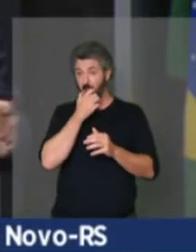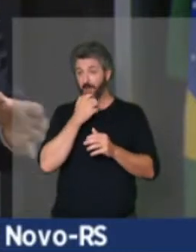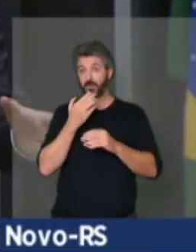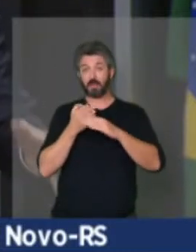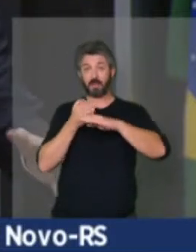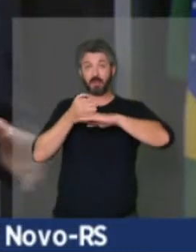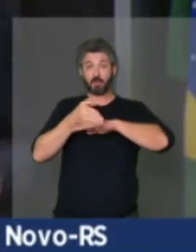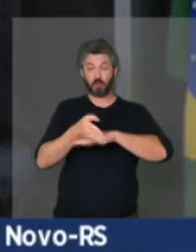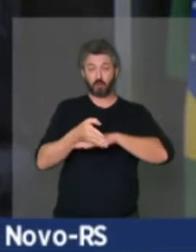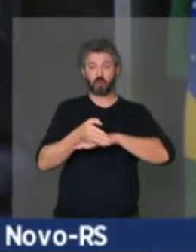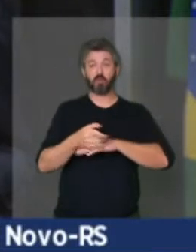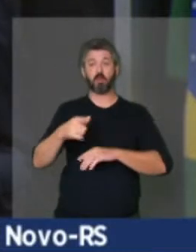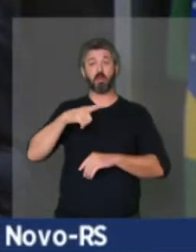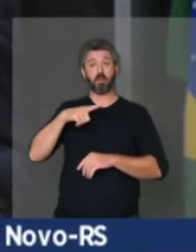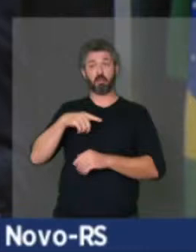ESSAS CONTAS. E AO QUE SE ESTÁ VEICULANDO-- OU SEJA,